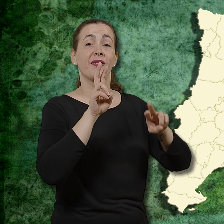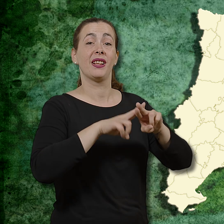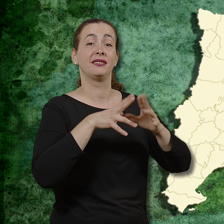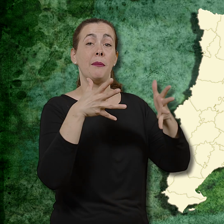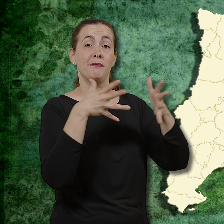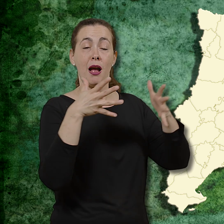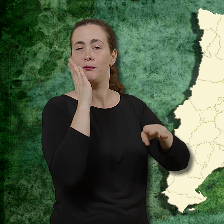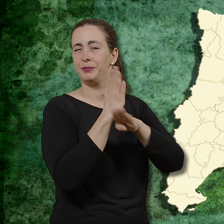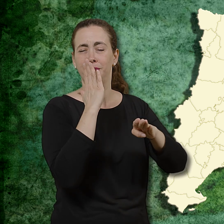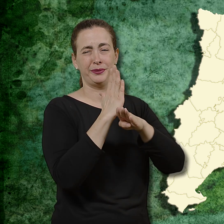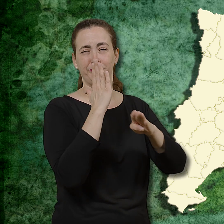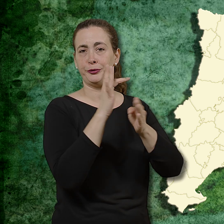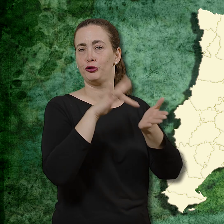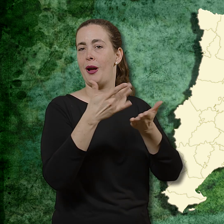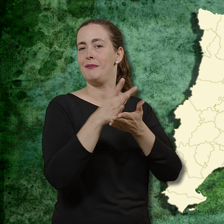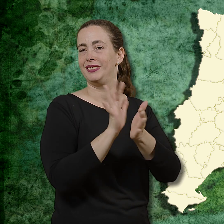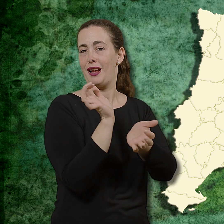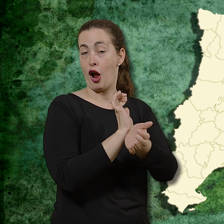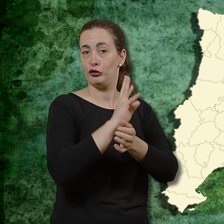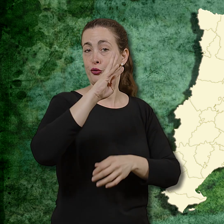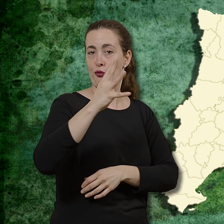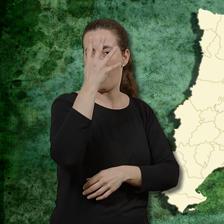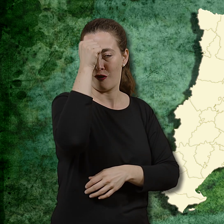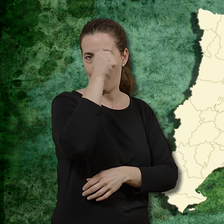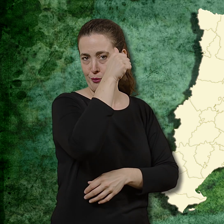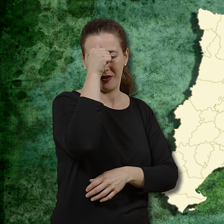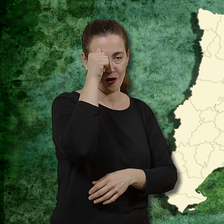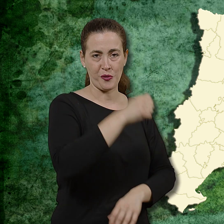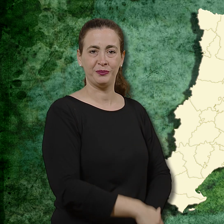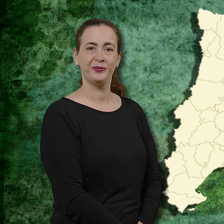Festa Major: quart diumenge d'agost.